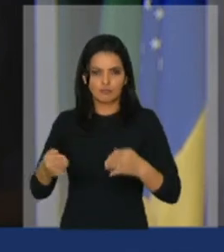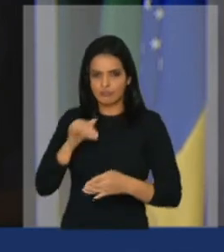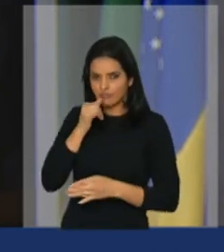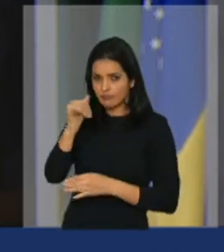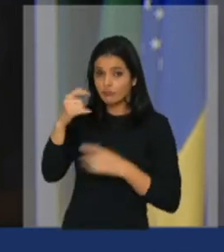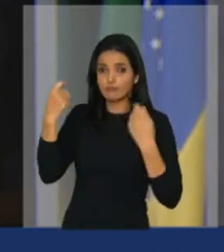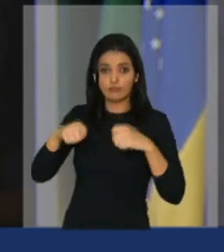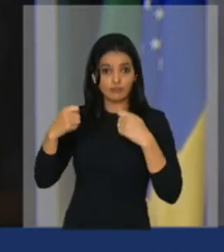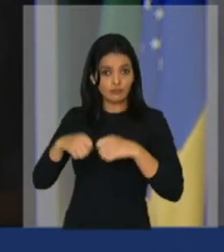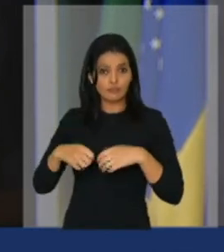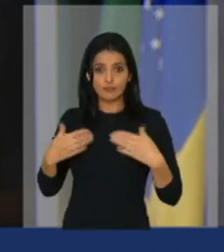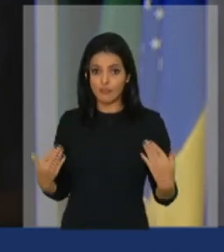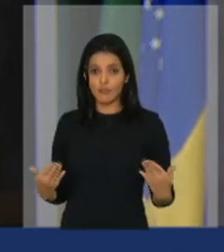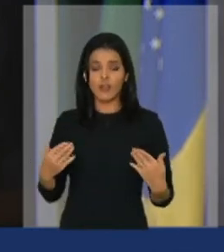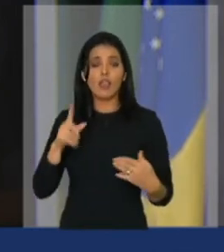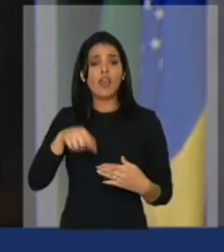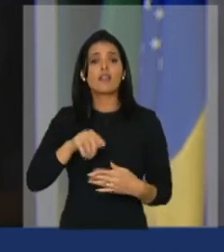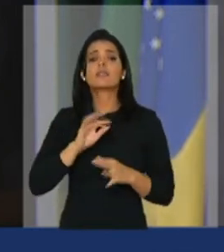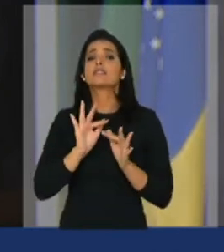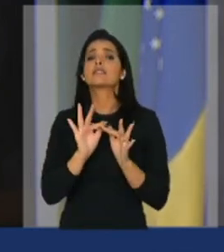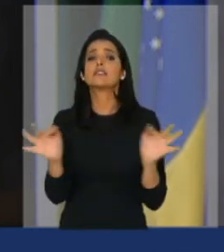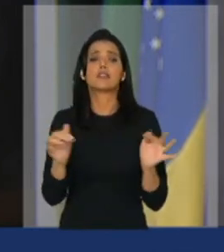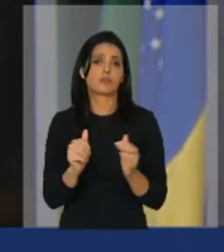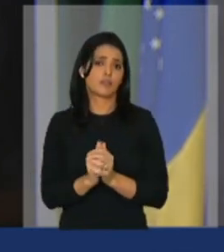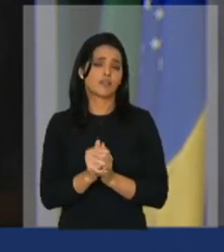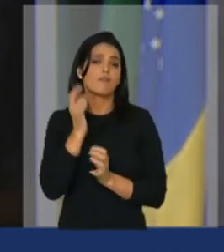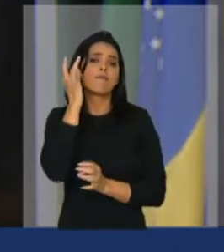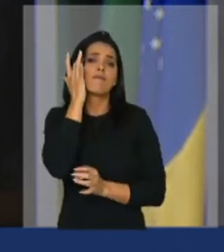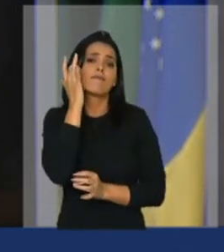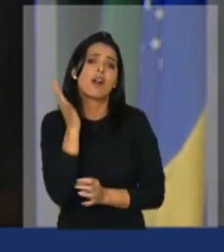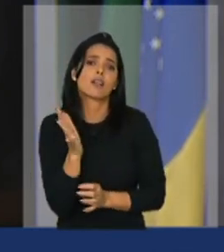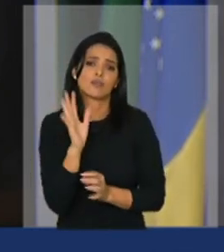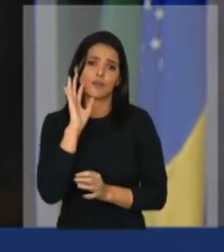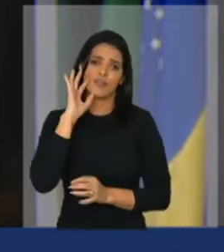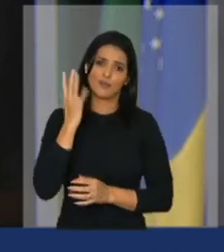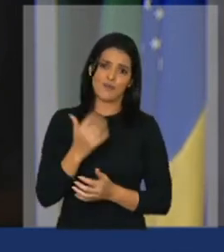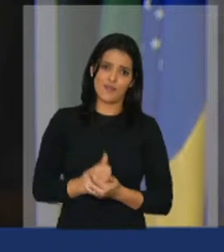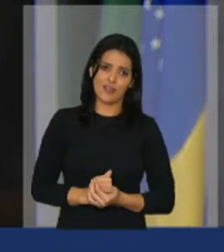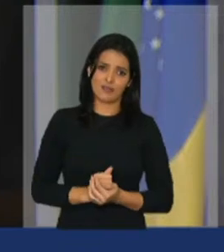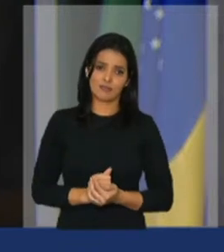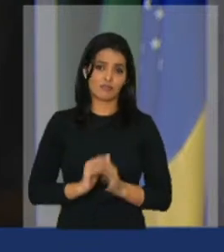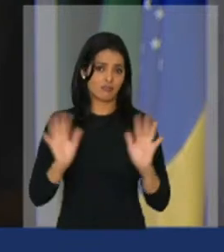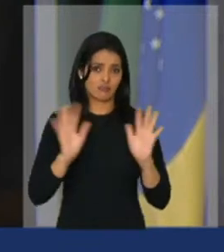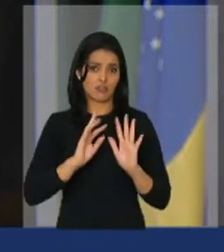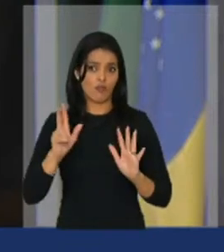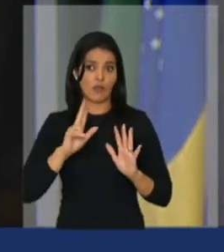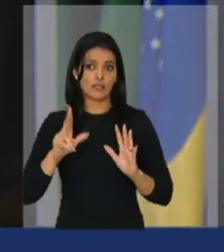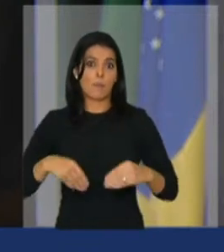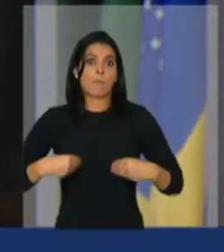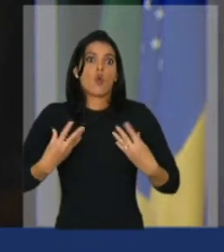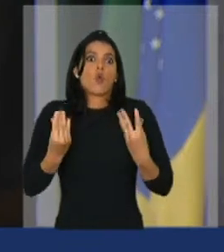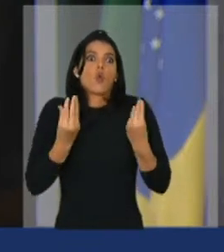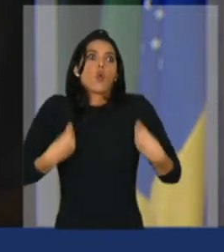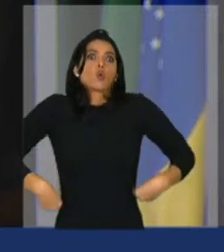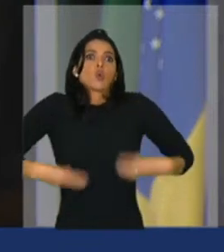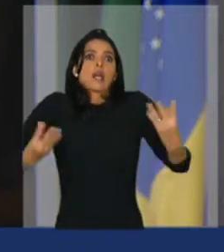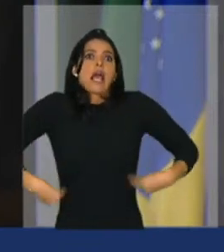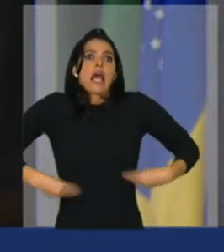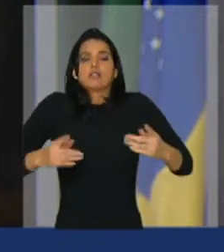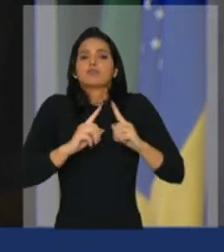UM JOGO MUITO SIMPLES. É FÁCIL DEMAIS, NÃO CUSTARÁ, ASSIM EU TENHO CERTEZA QUE O POVO APROVARÁTODO O ORÇAMENTO QUE FOR NECESSÁ